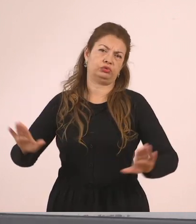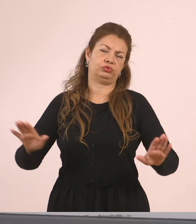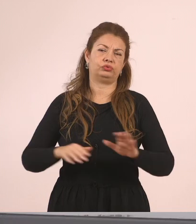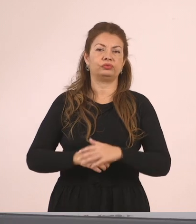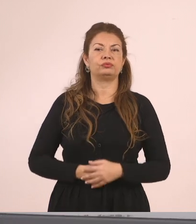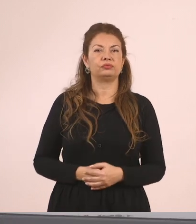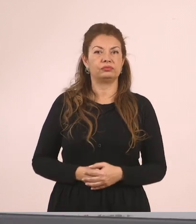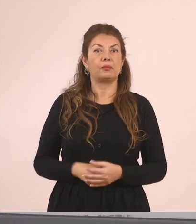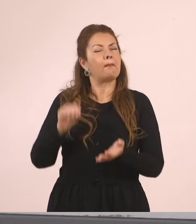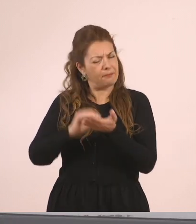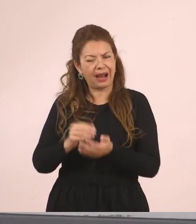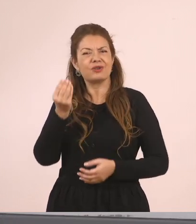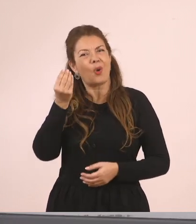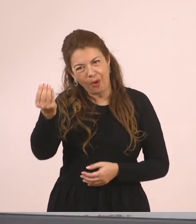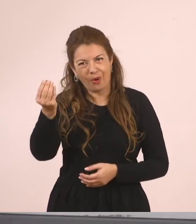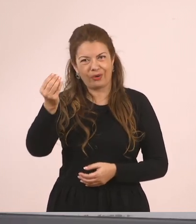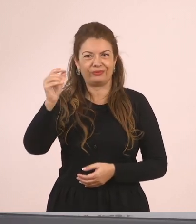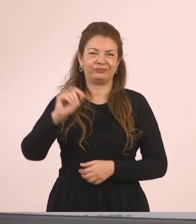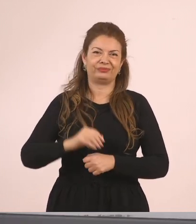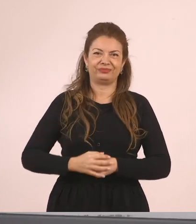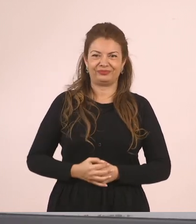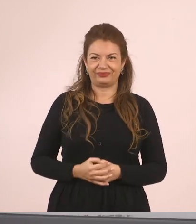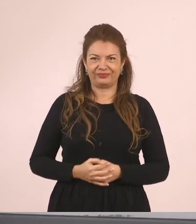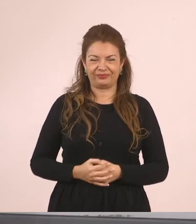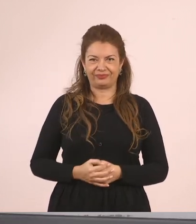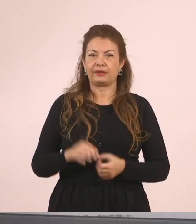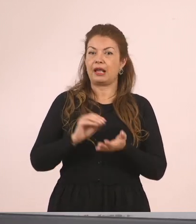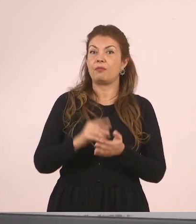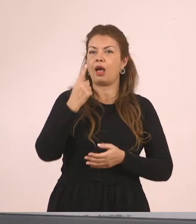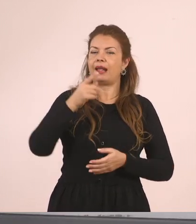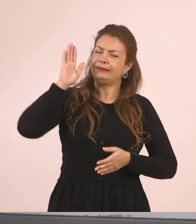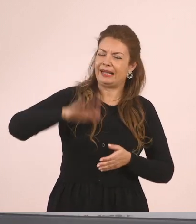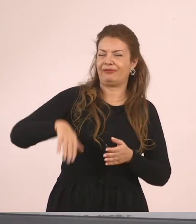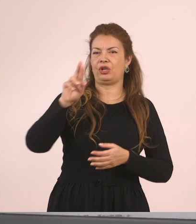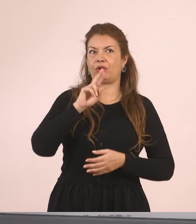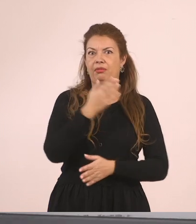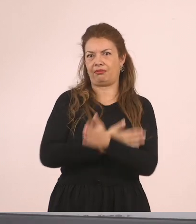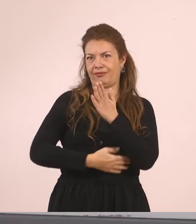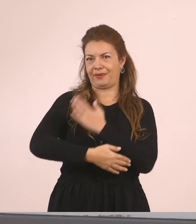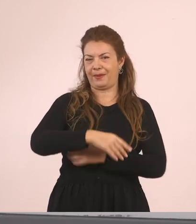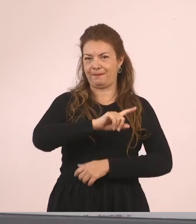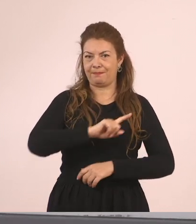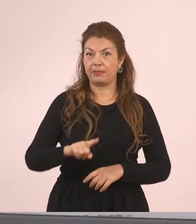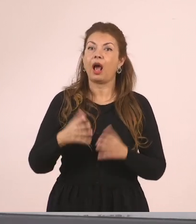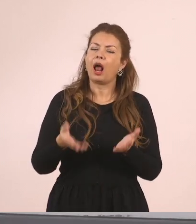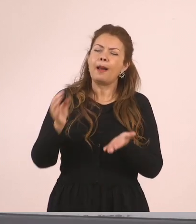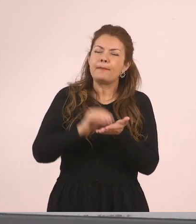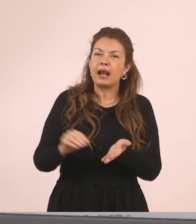Και πάλι ω, φυσικά. Κι άλλο ένα ρηματάκι για να μην σας κουράσω άλλο μ' αυτά. Άλλα όσο πιο πολλές φορές το δω,